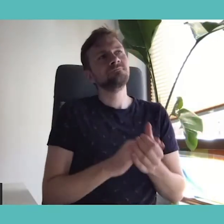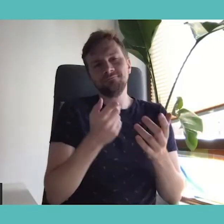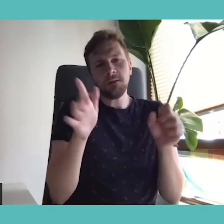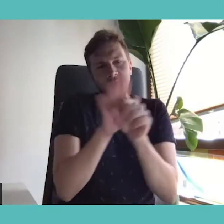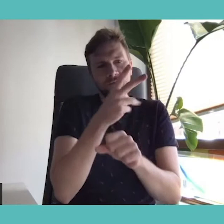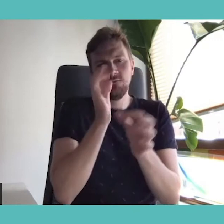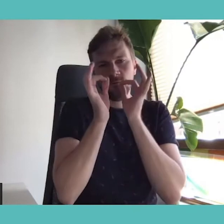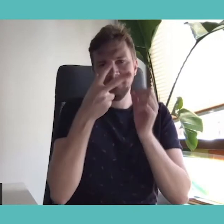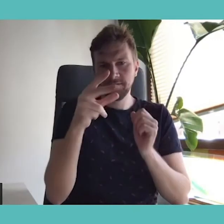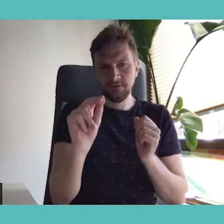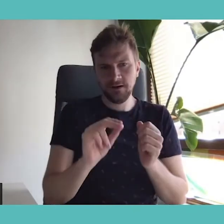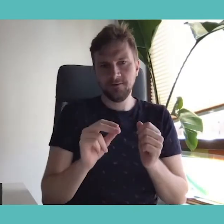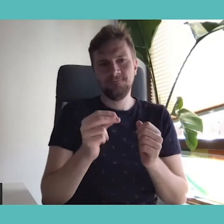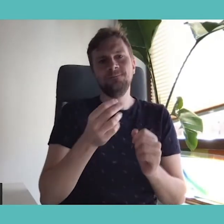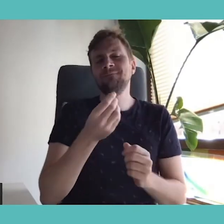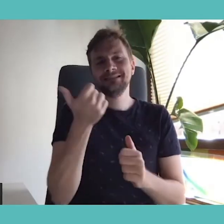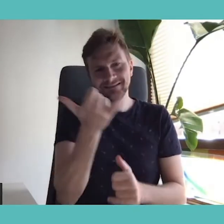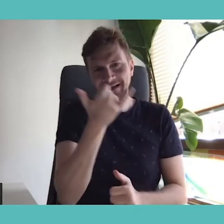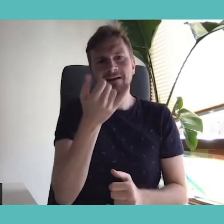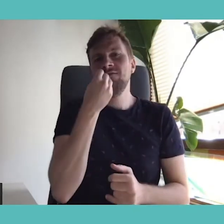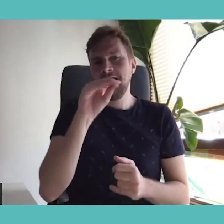To oczywiste, to nie jest pełna informacja.